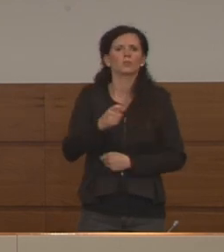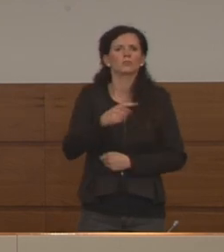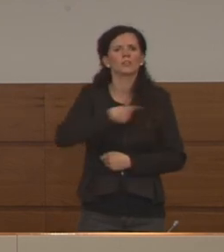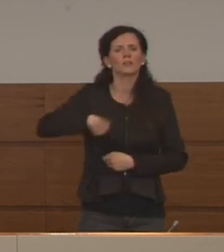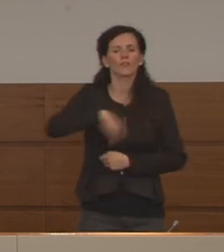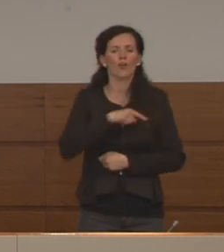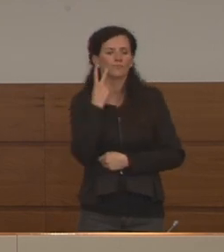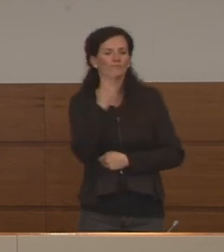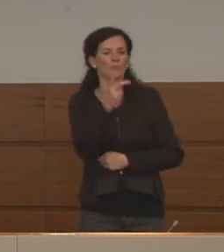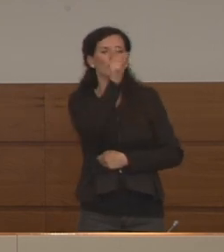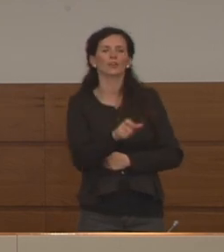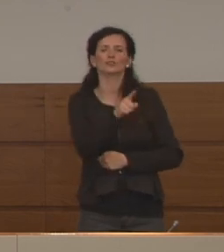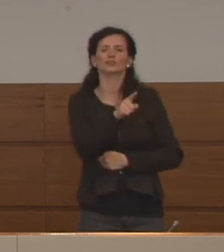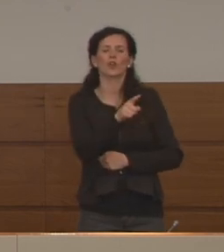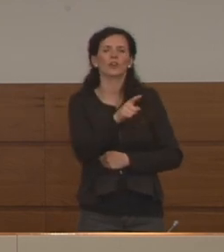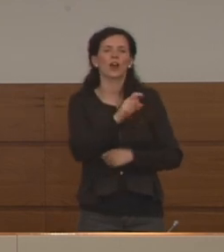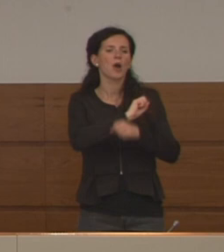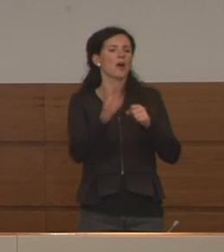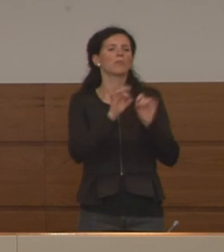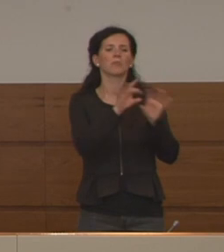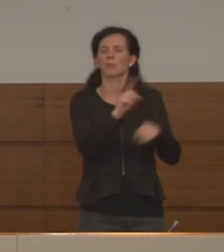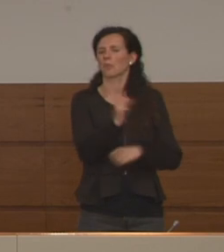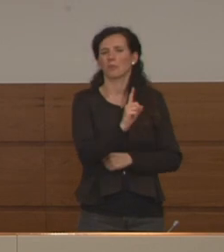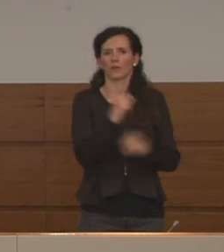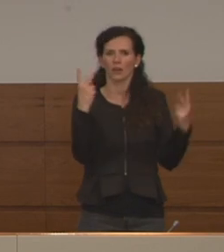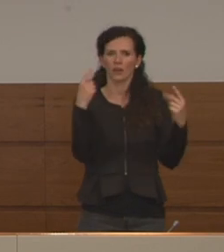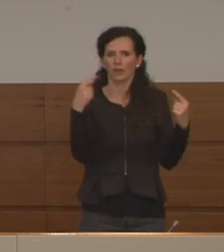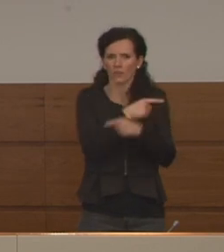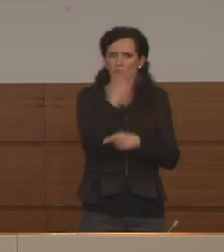Non vogliamo avere falsi negativi, soprattutto.